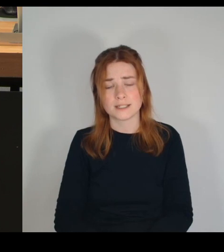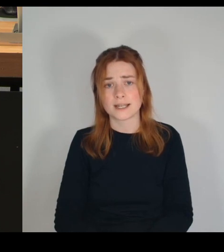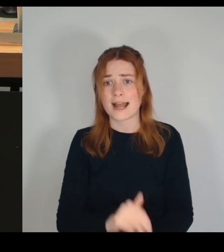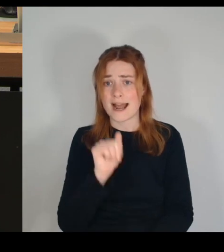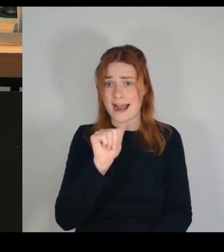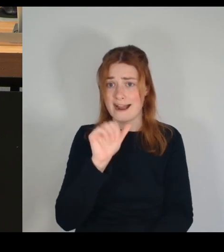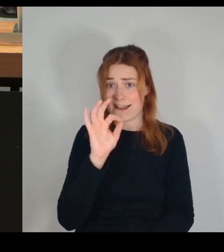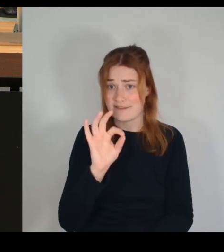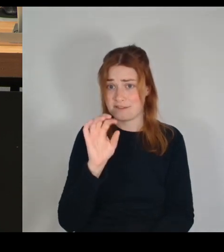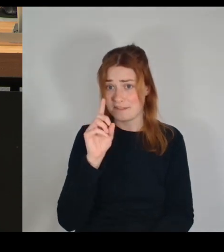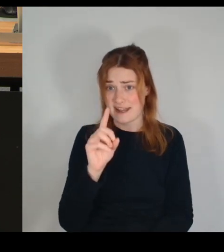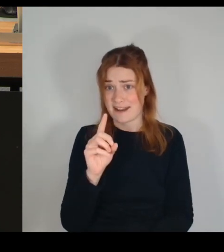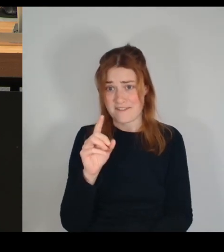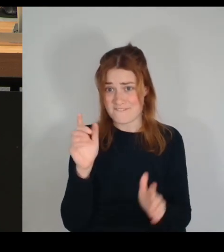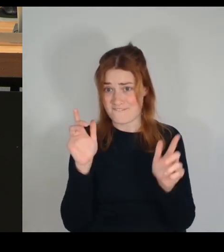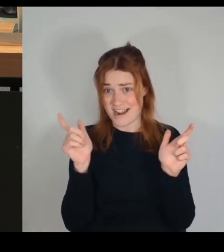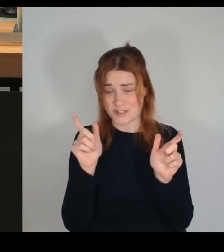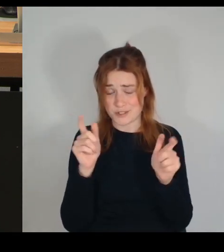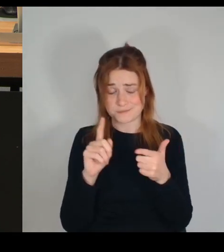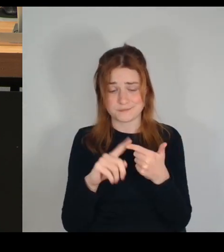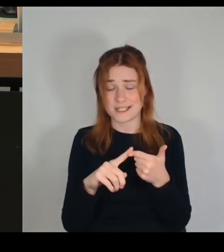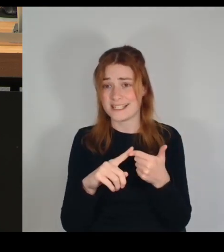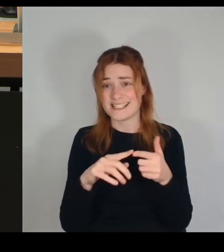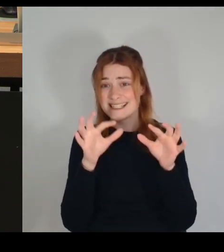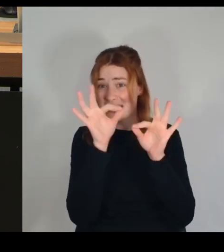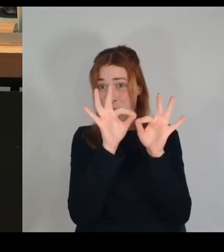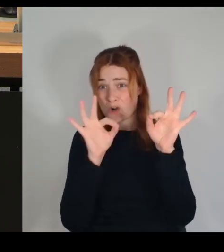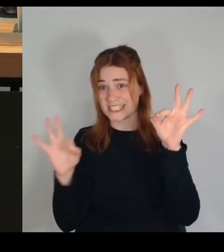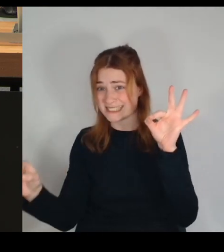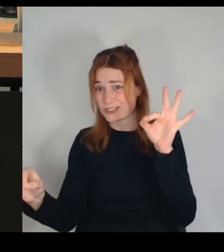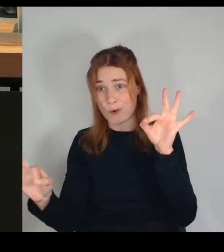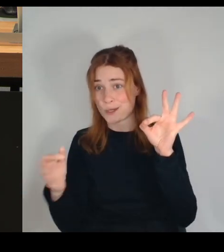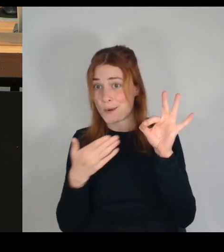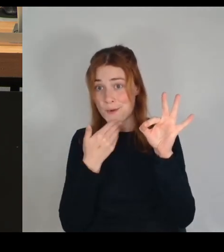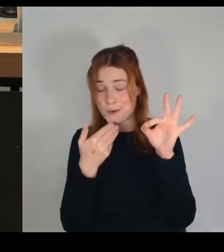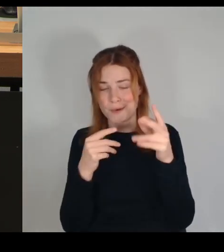Drittens keine Belege. Viertens gerichtlich widerlegt. Also alles Blödsinn.